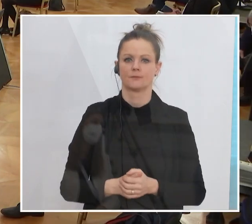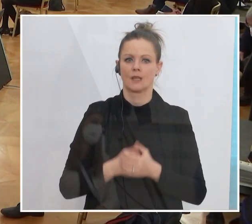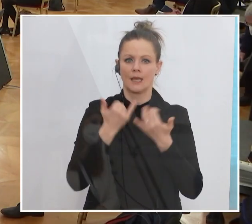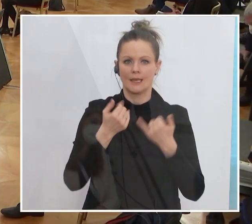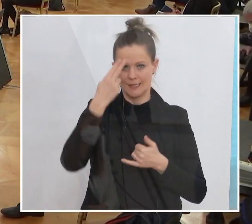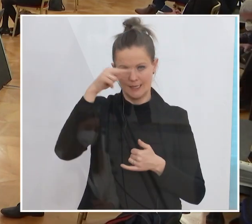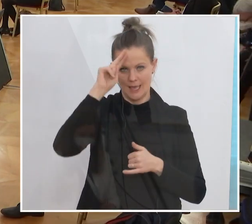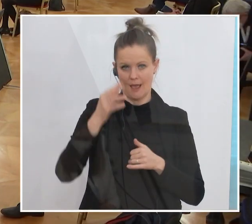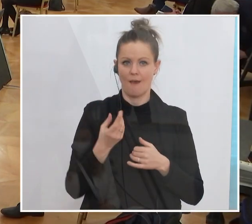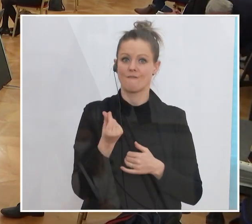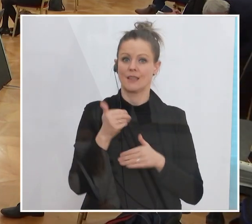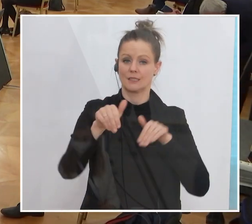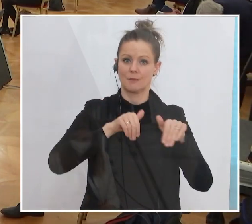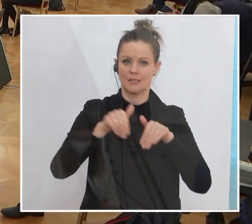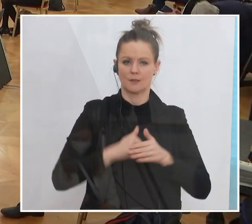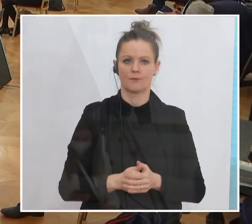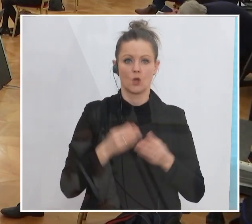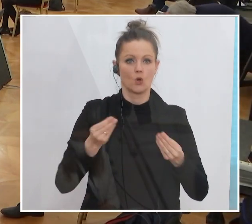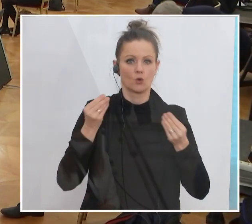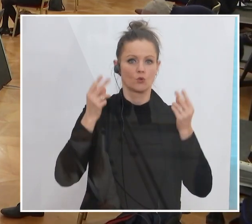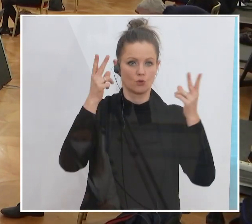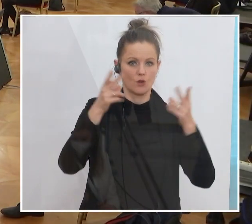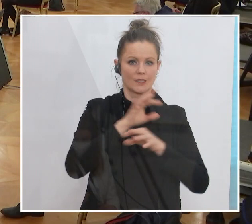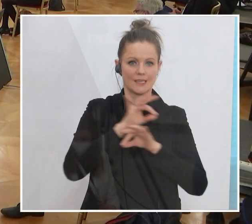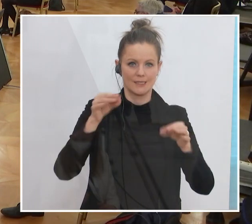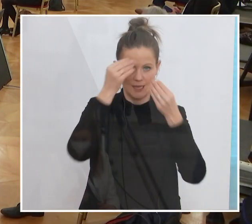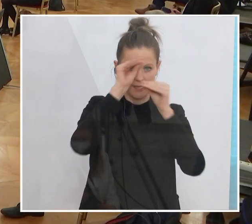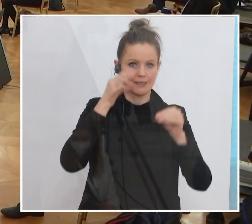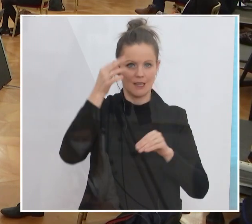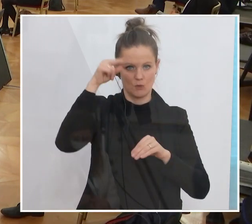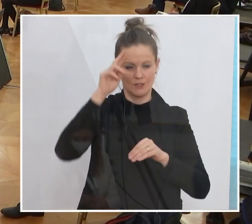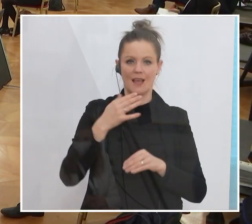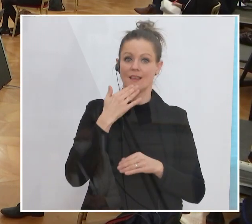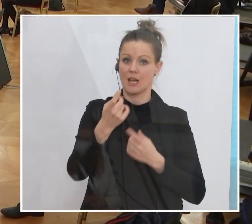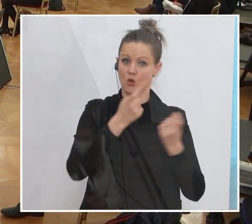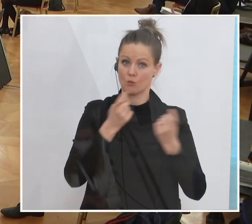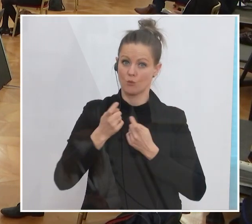Grüß Gott, meine sehr geehrten Damen und Herren, vielen Dank fürs Kommen. Sie wissen, dass wir bei